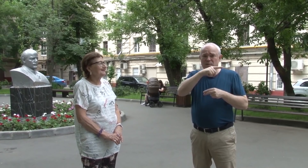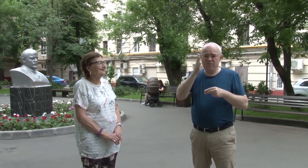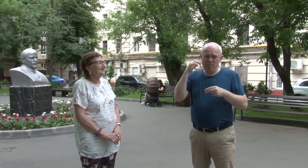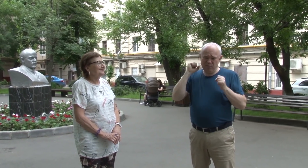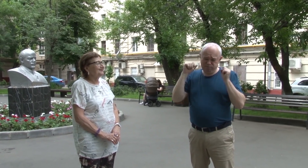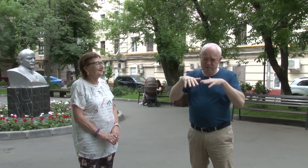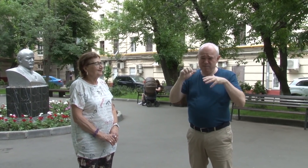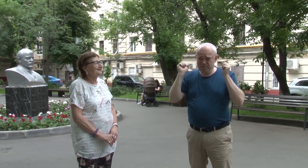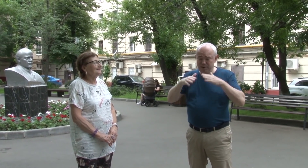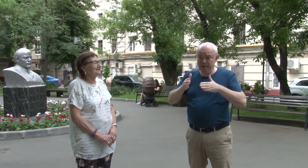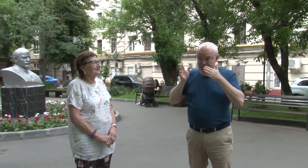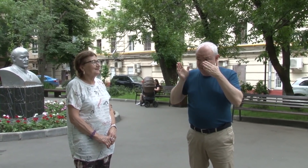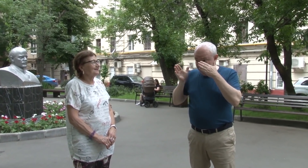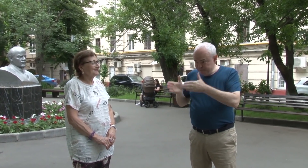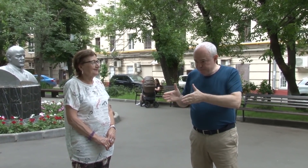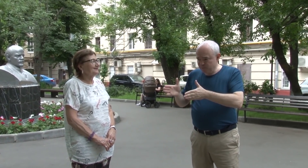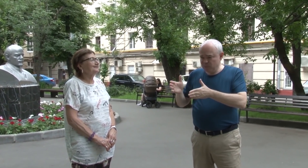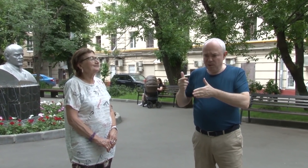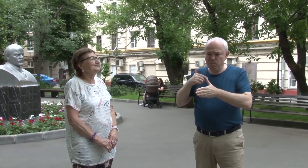куда любили приходить глухие.